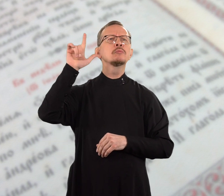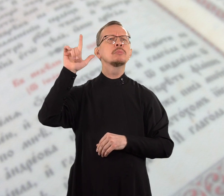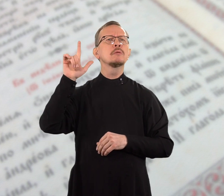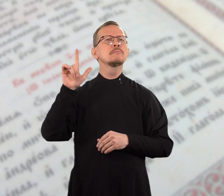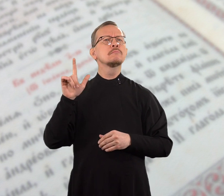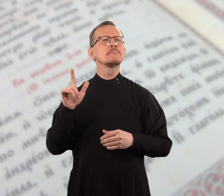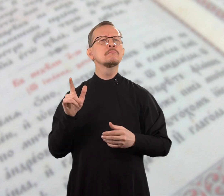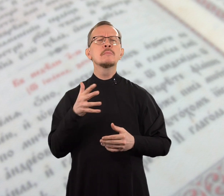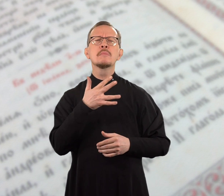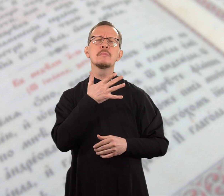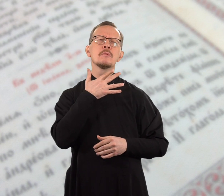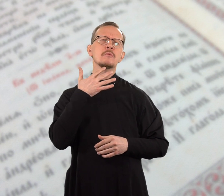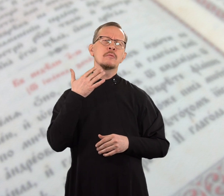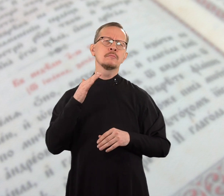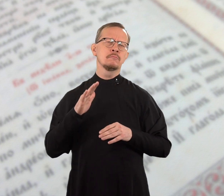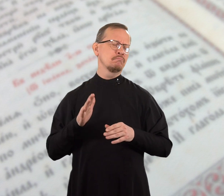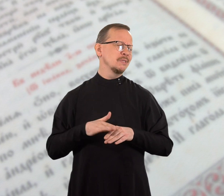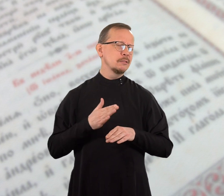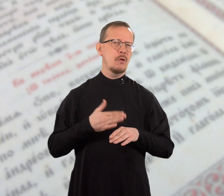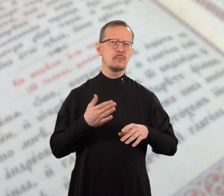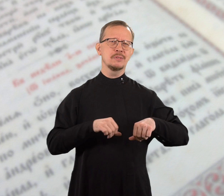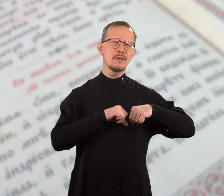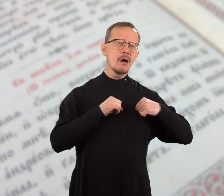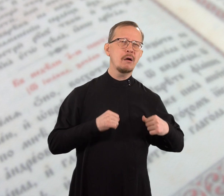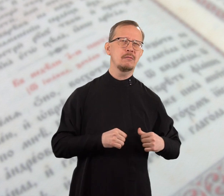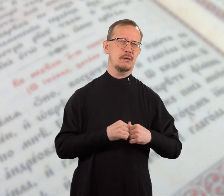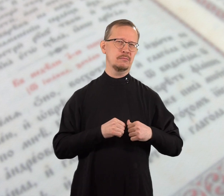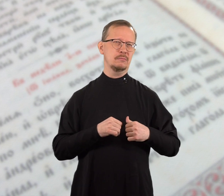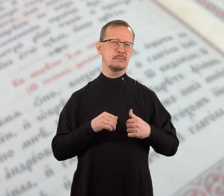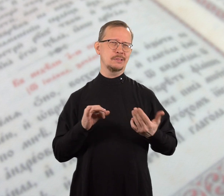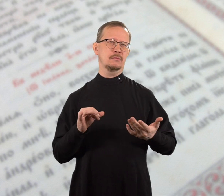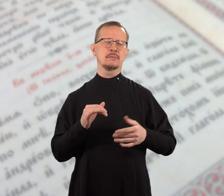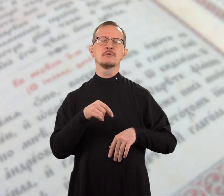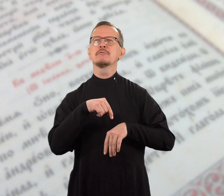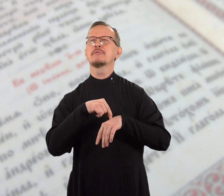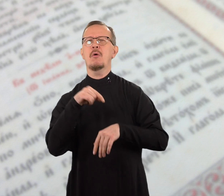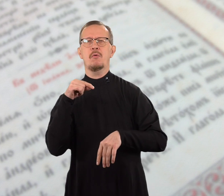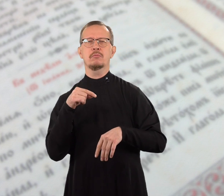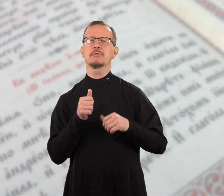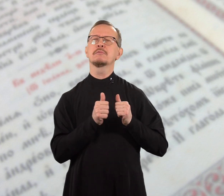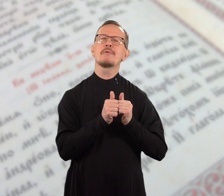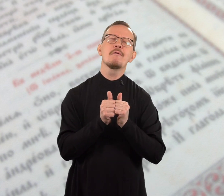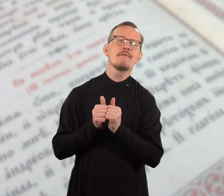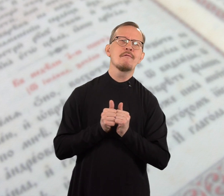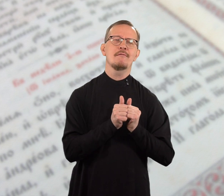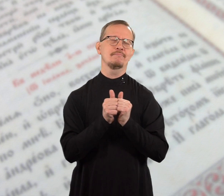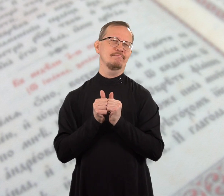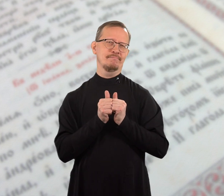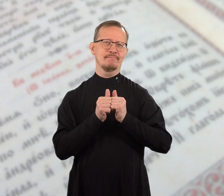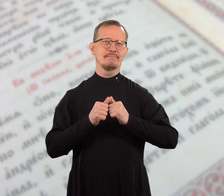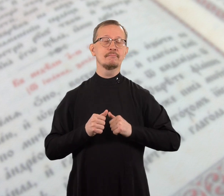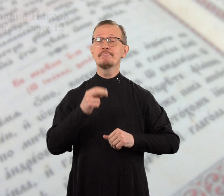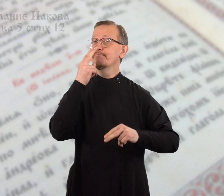потому что у Господа много милости и сострадания.